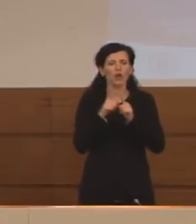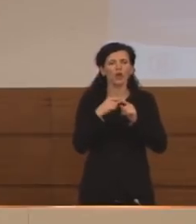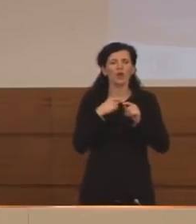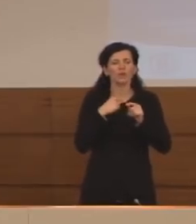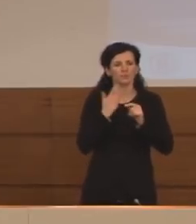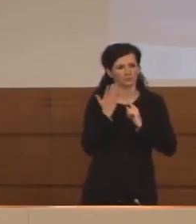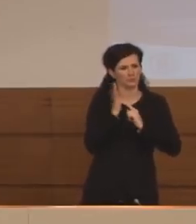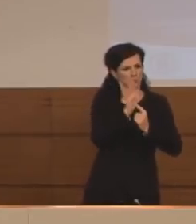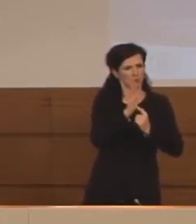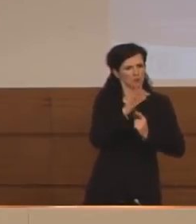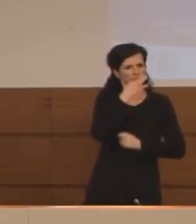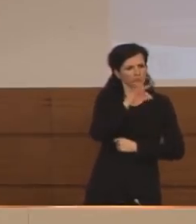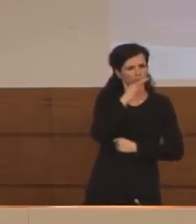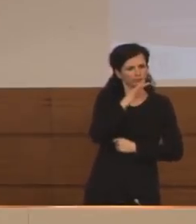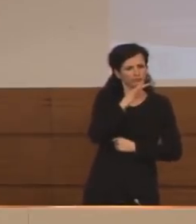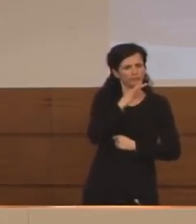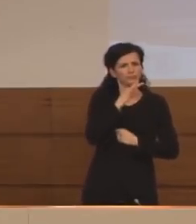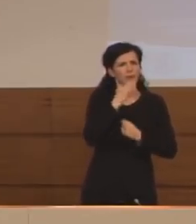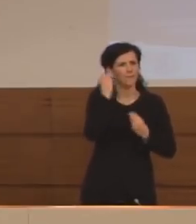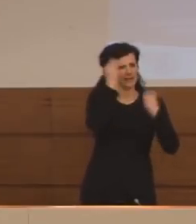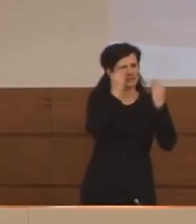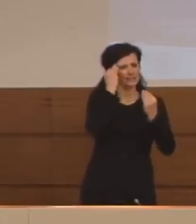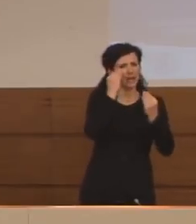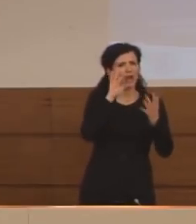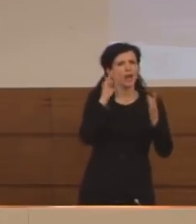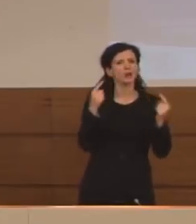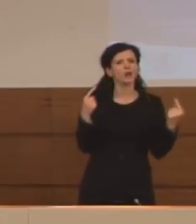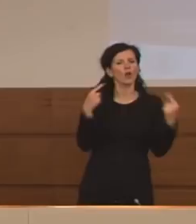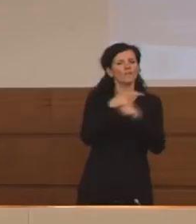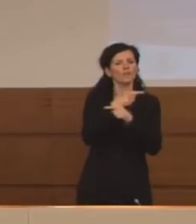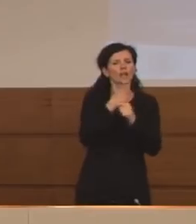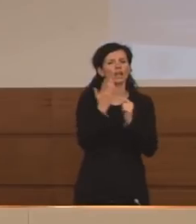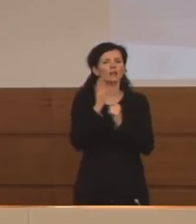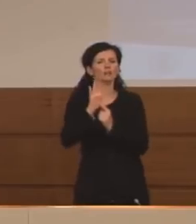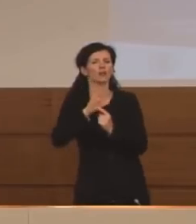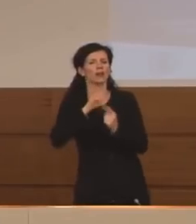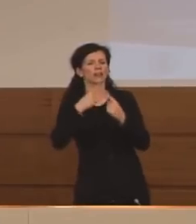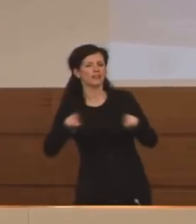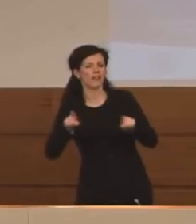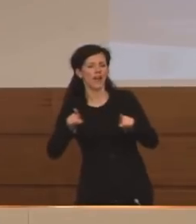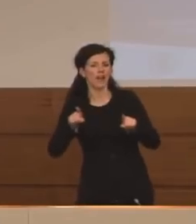una tesi rispetto ad un'altra.